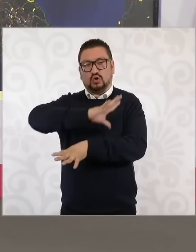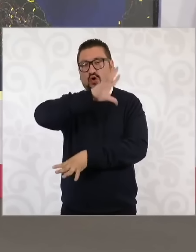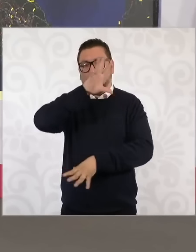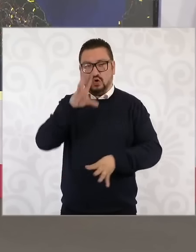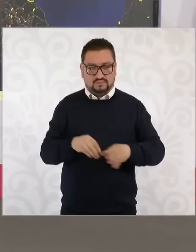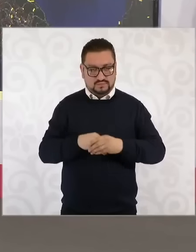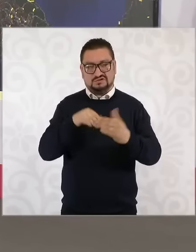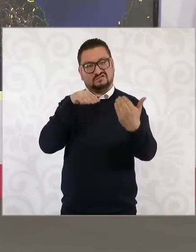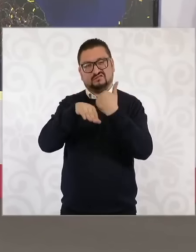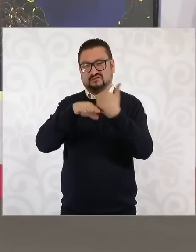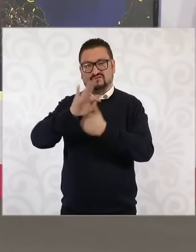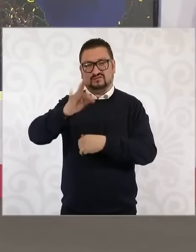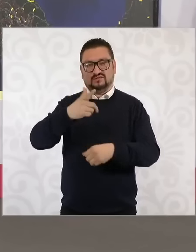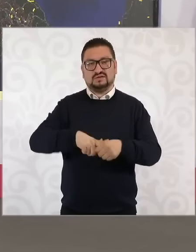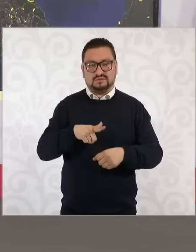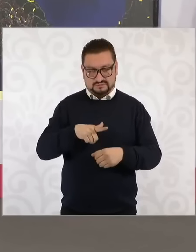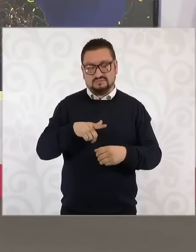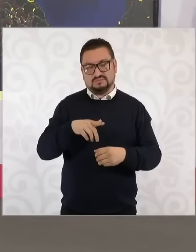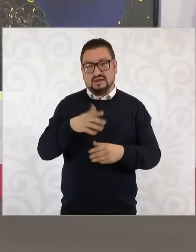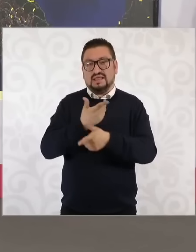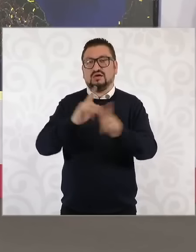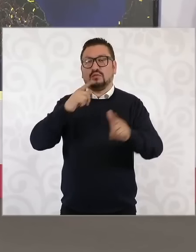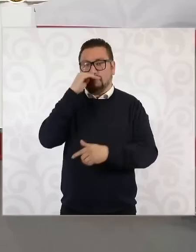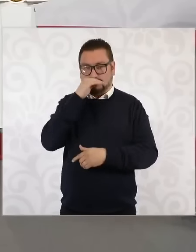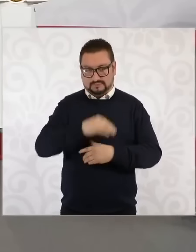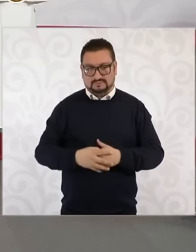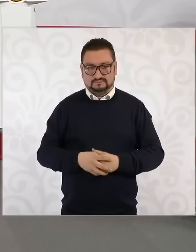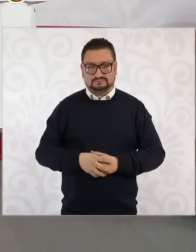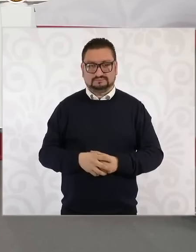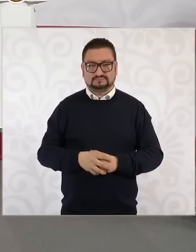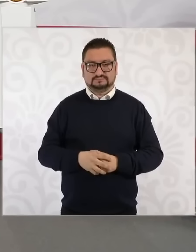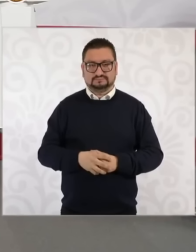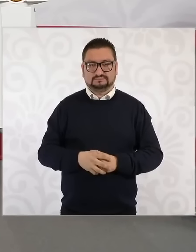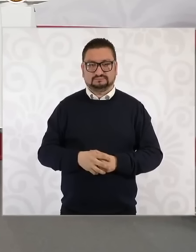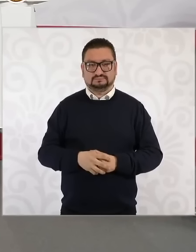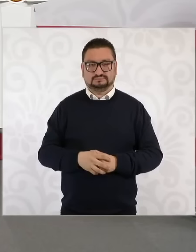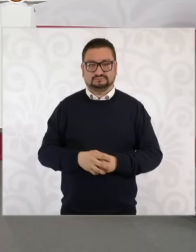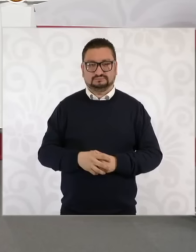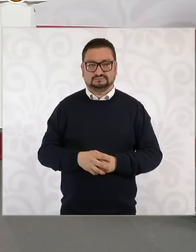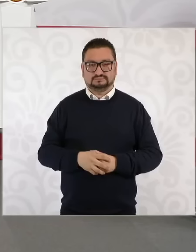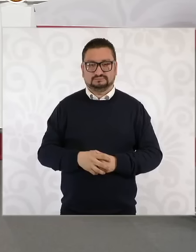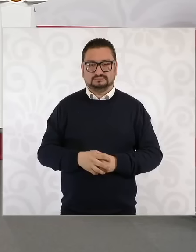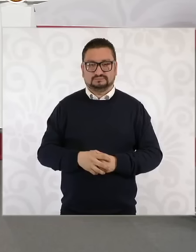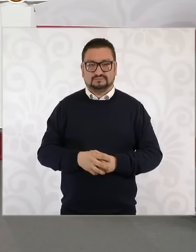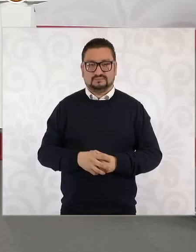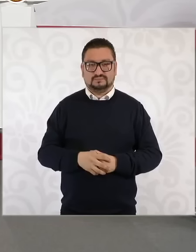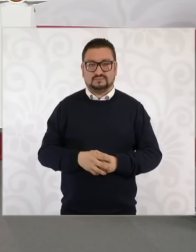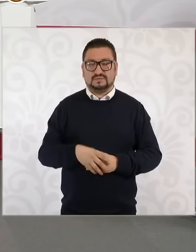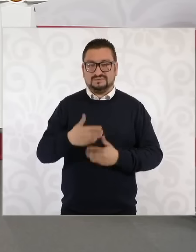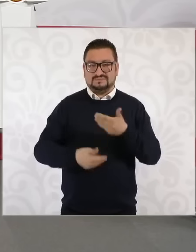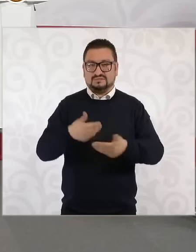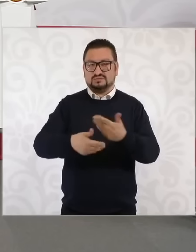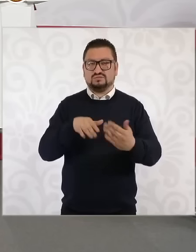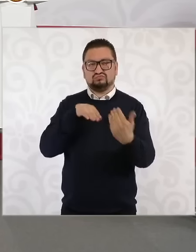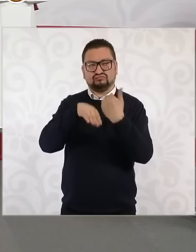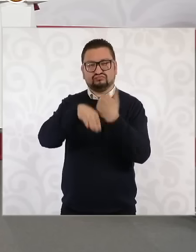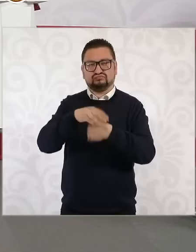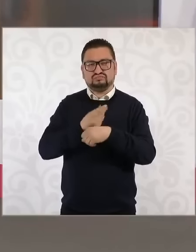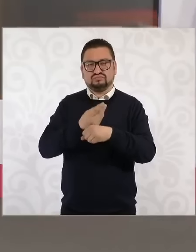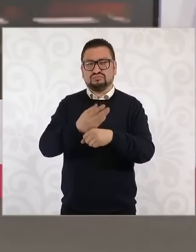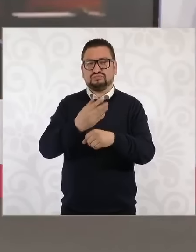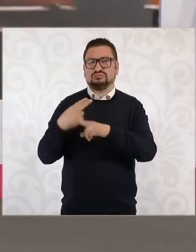la red federal libre de peaje completa. Adelante. Eh, aquí el avance son eh al día de hoy en estos